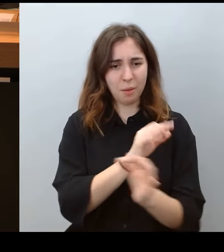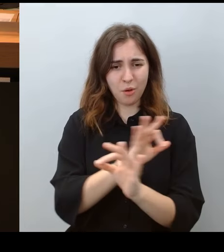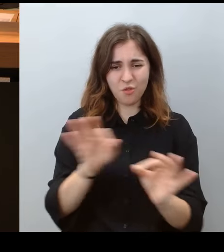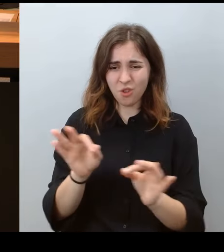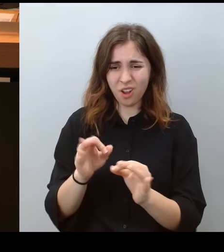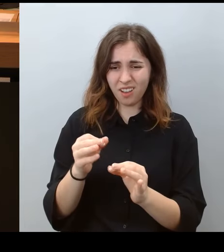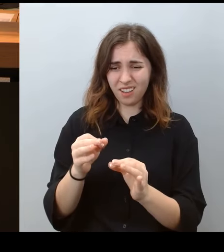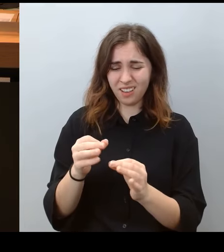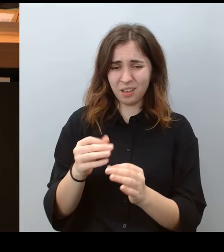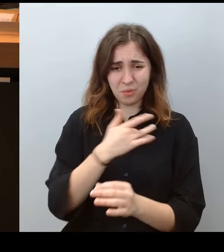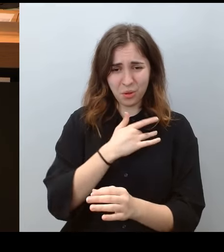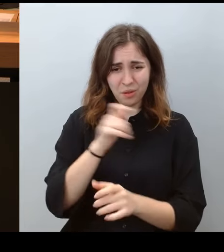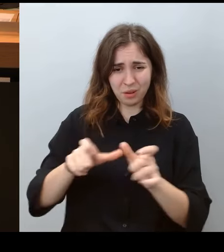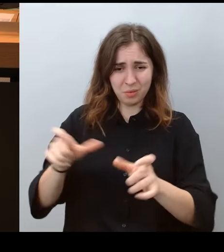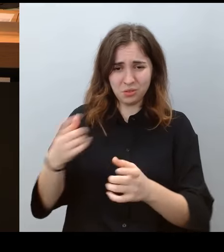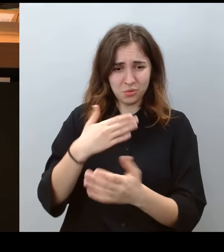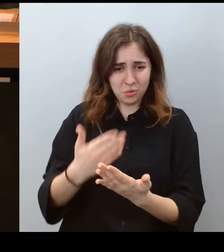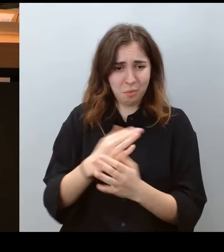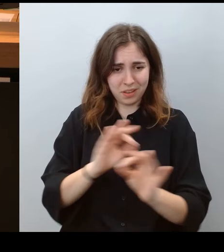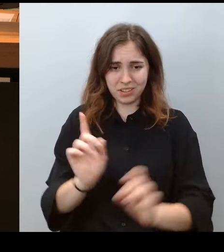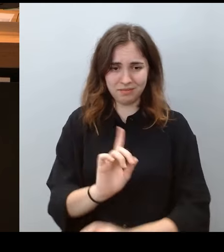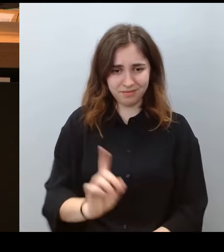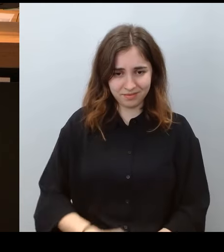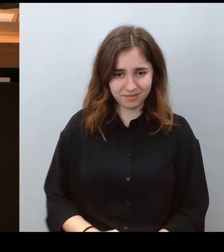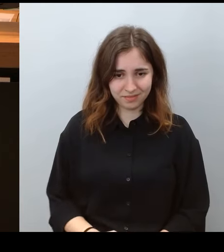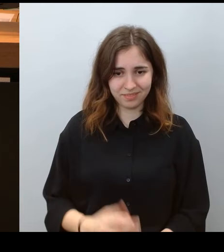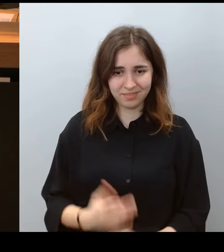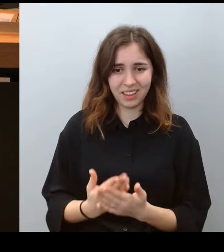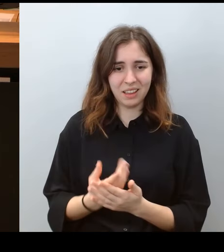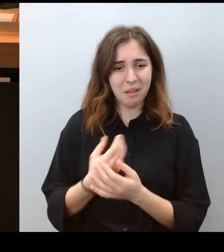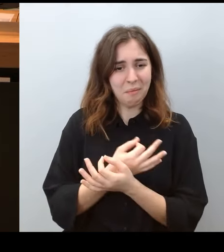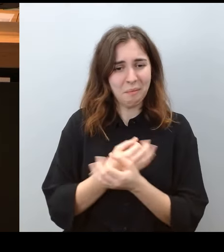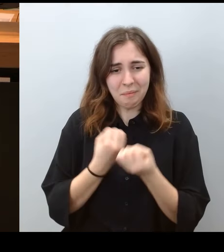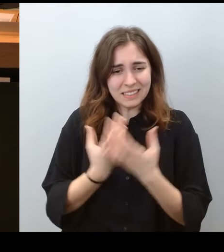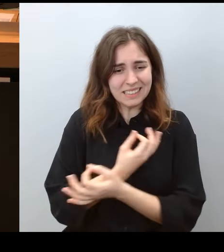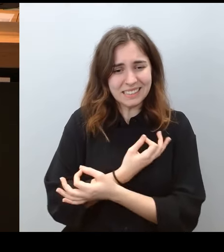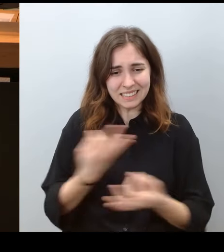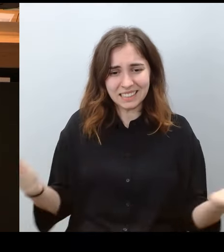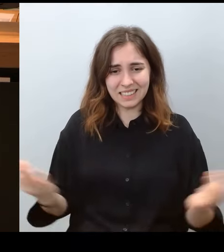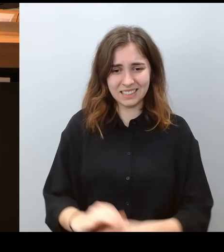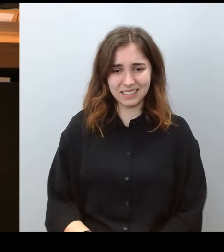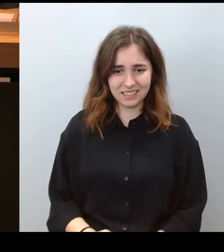um den Kollegen von der SPD zu zitieren und ablehnen werden, weil die Übergangsregelung seit gestern in Kraft ist.